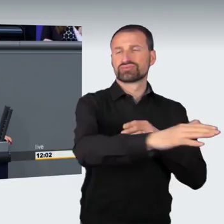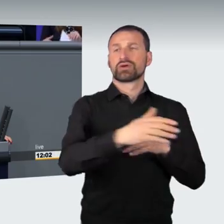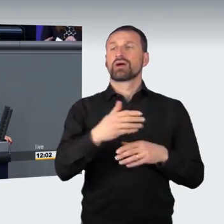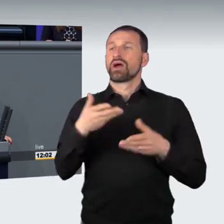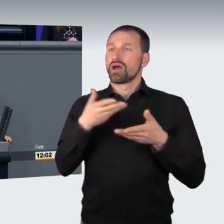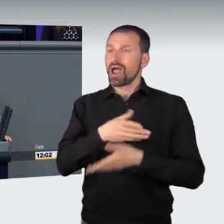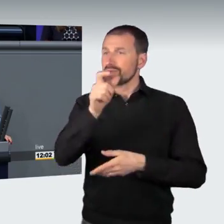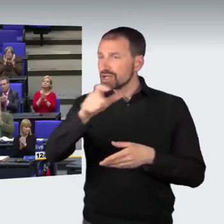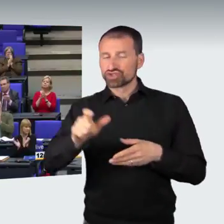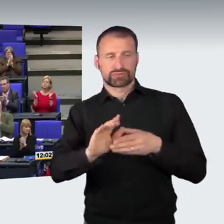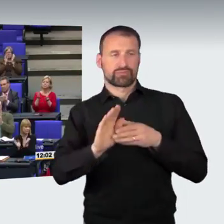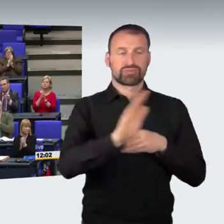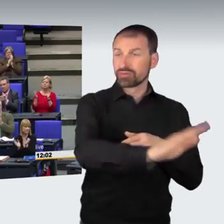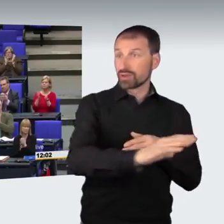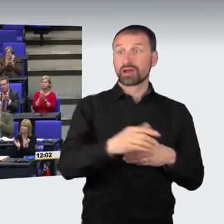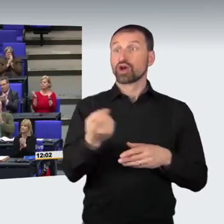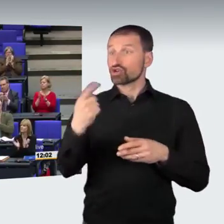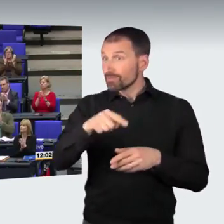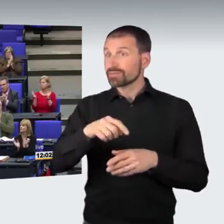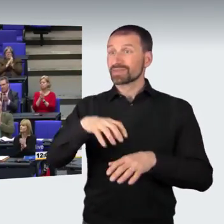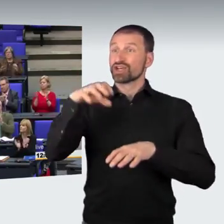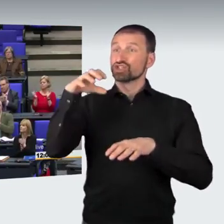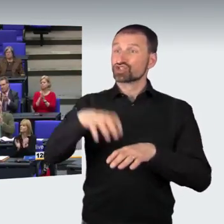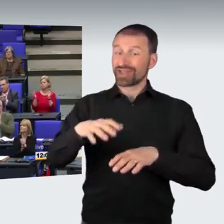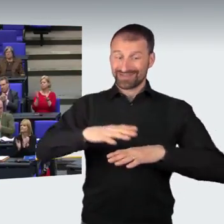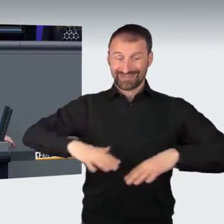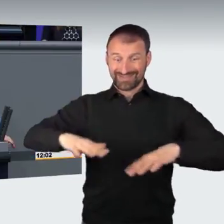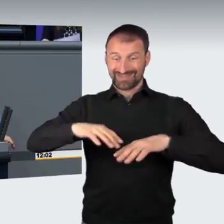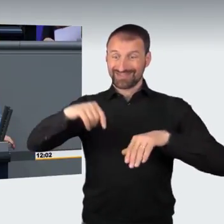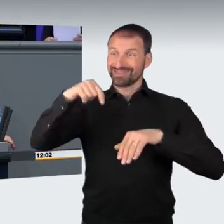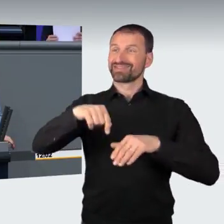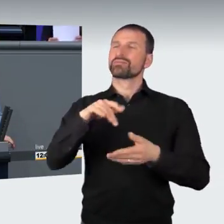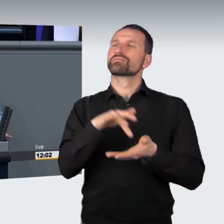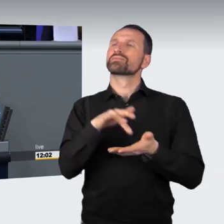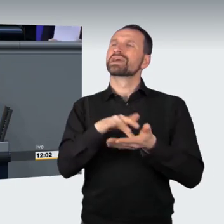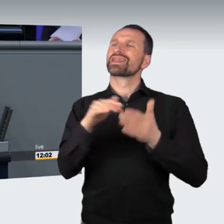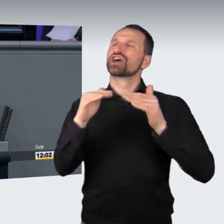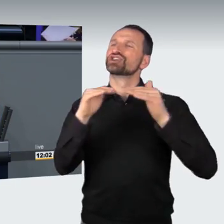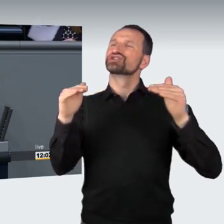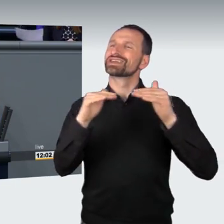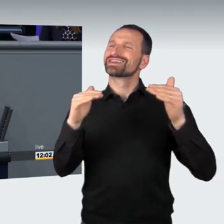(Applaus)